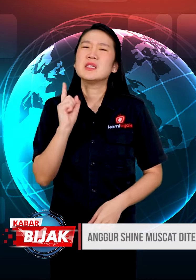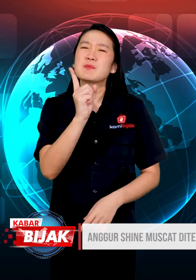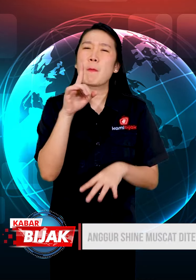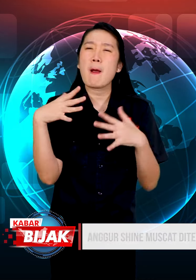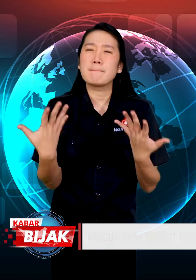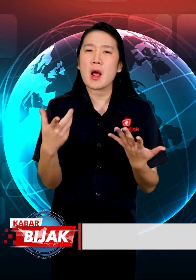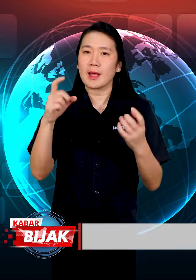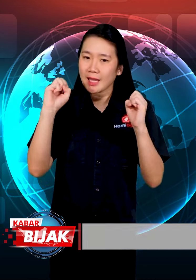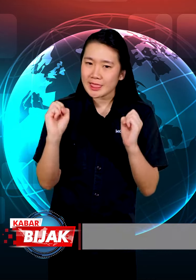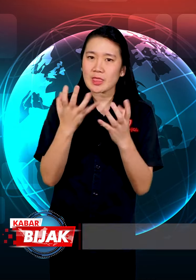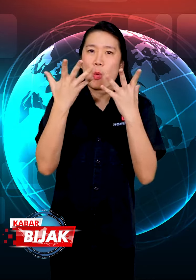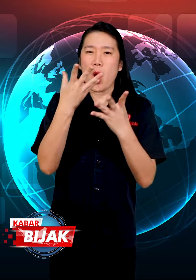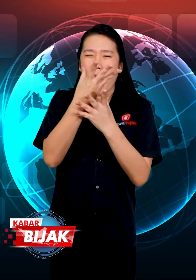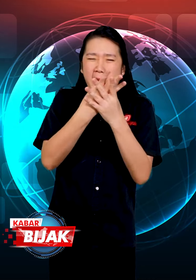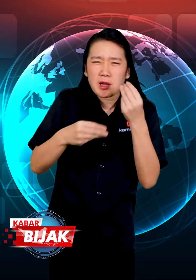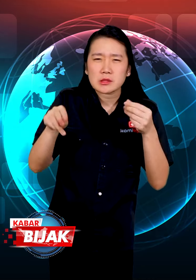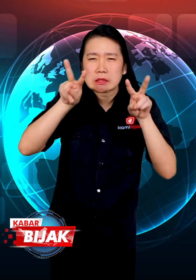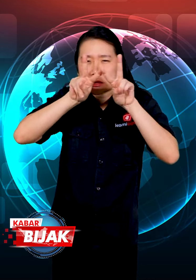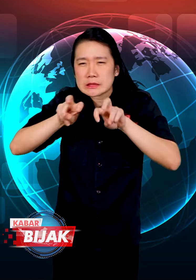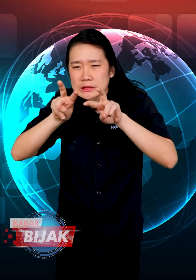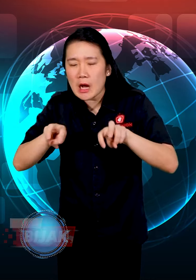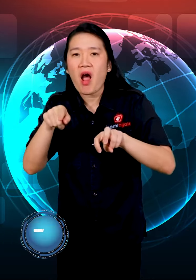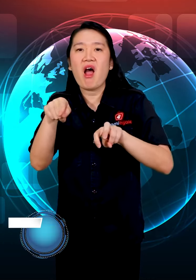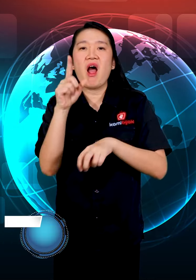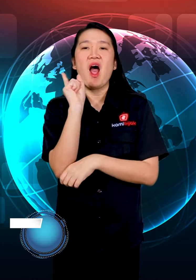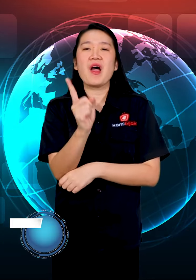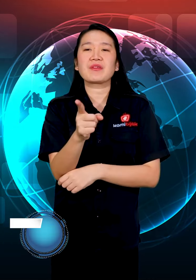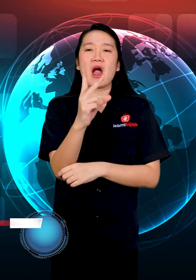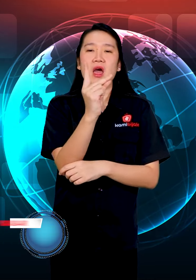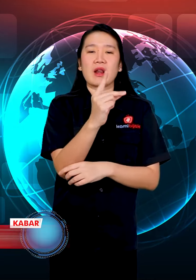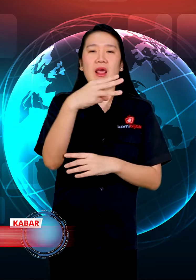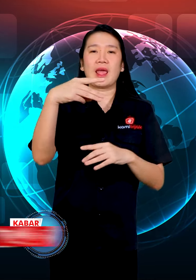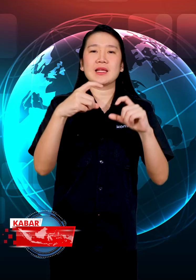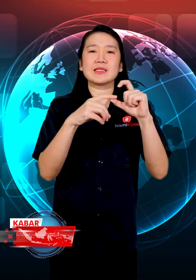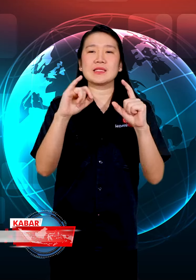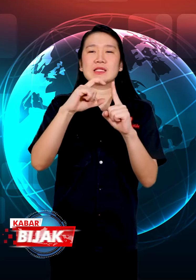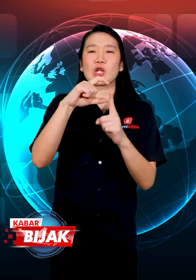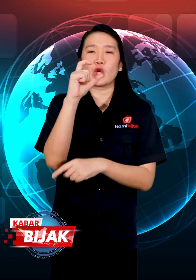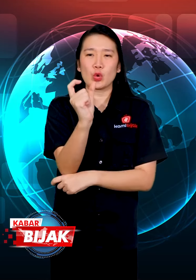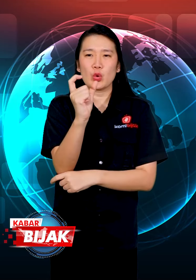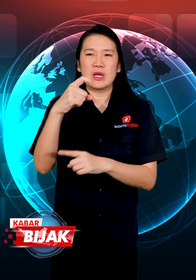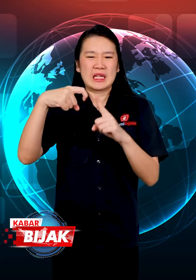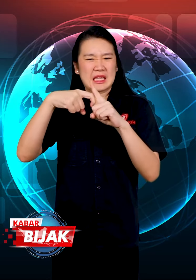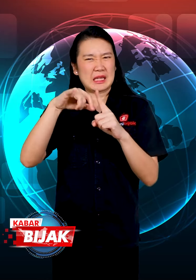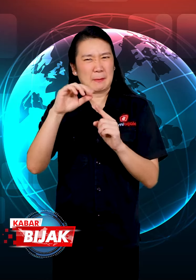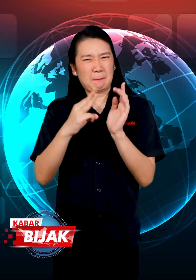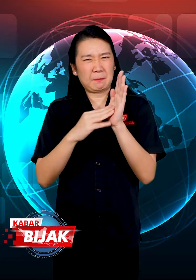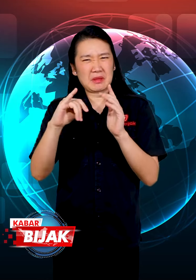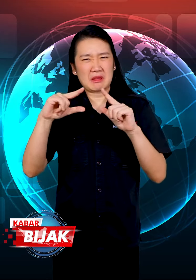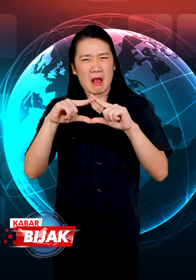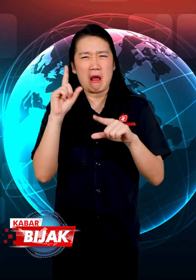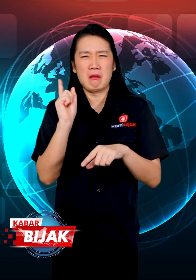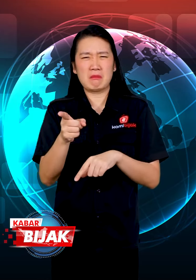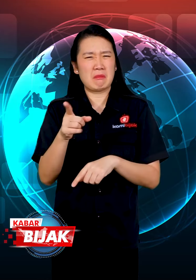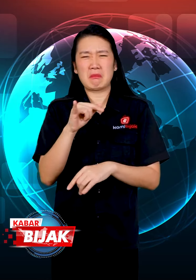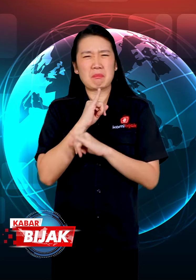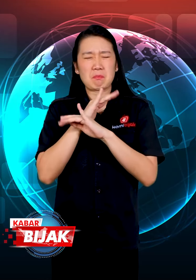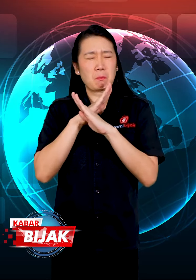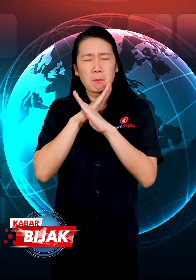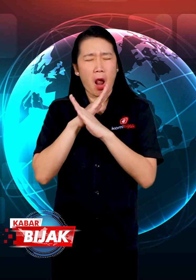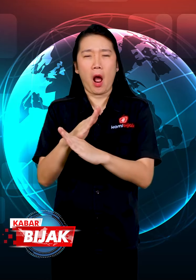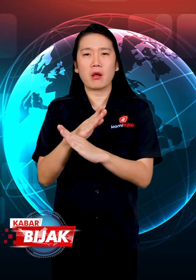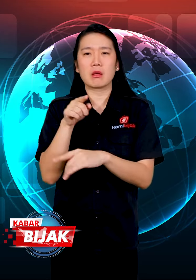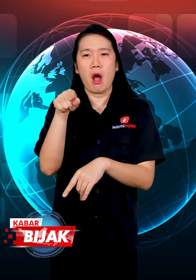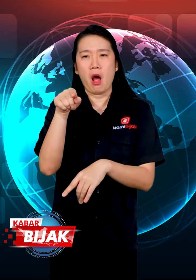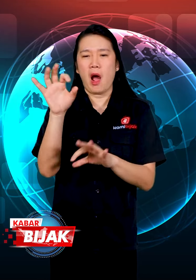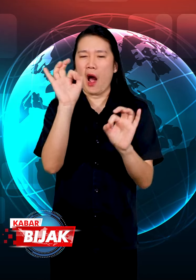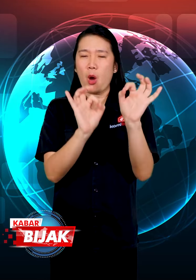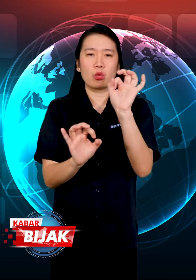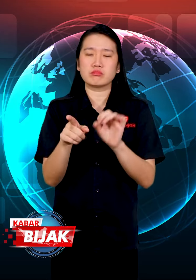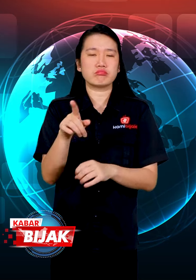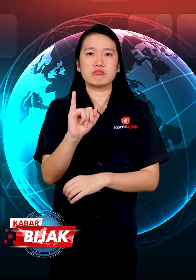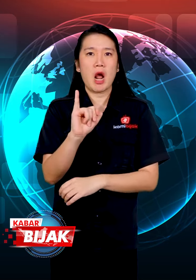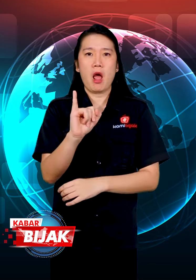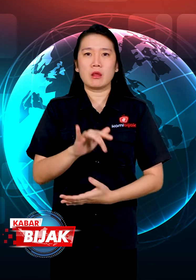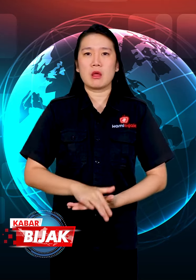sebab telah ketahuan hasil uji terdapat residu kimia yang berbahaya dari anggur itu.